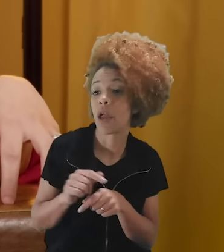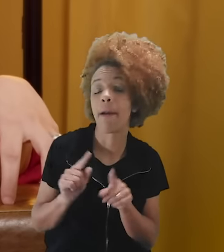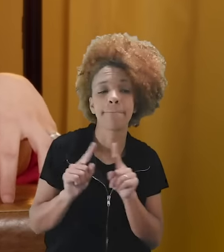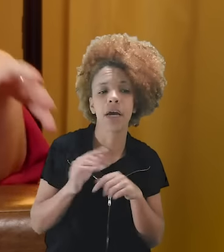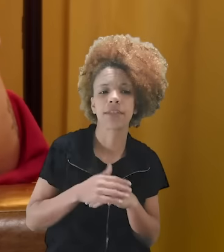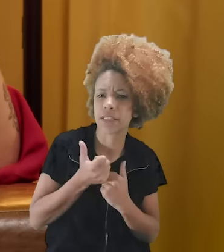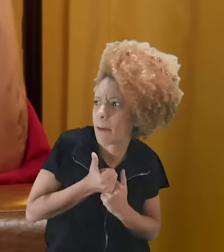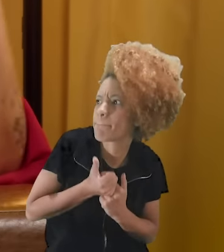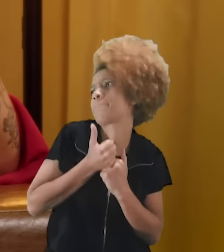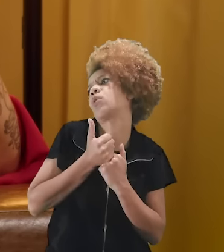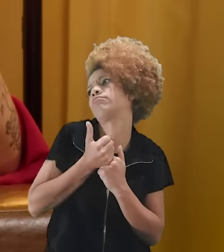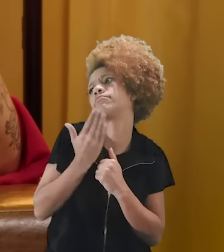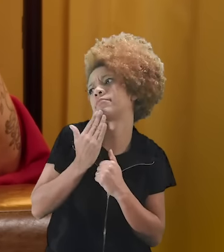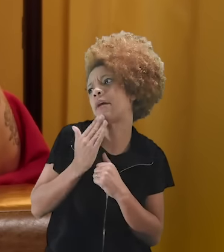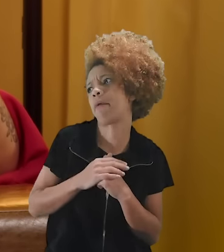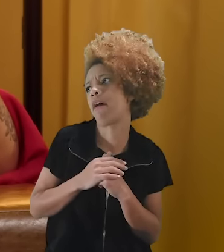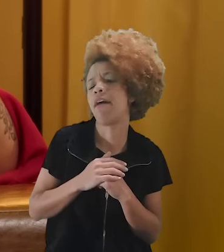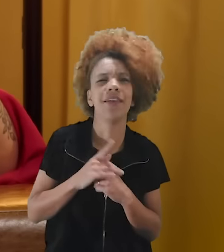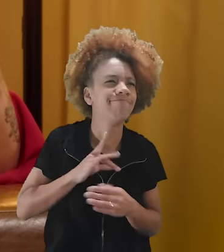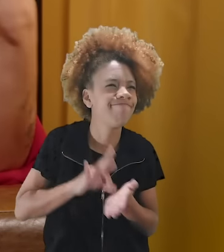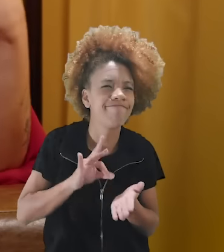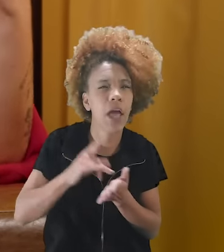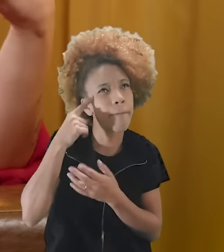um cenário que elas se apoiam muito sabe acho que elas pensam acho não tenho certeza que elas